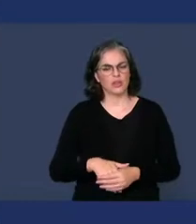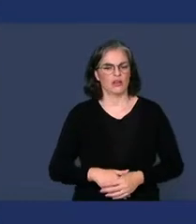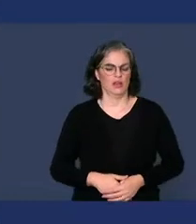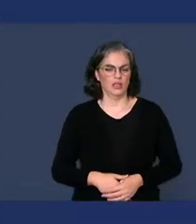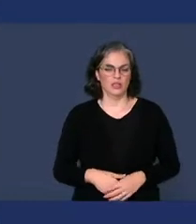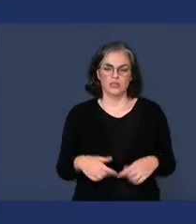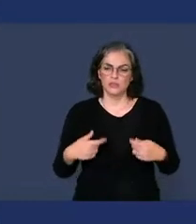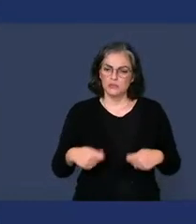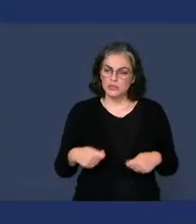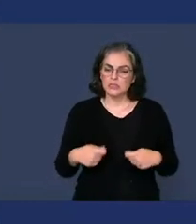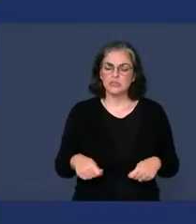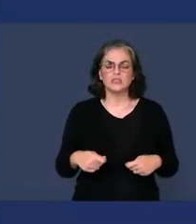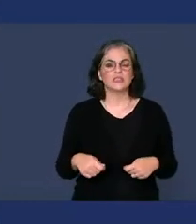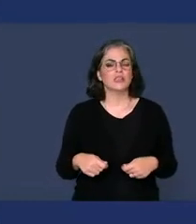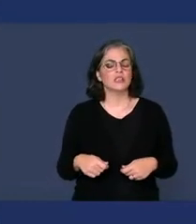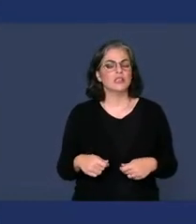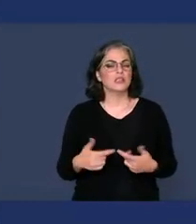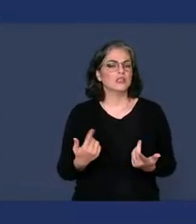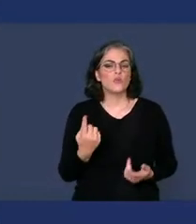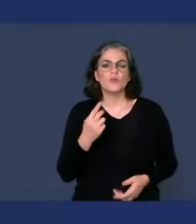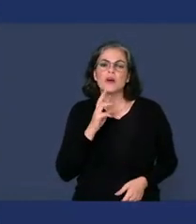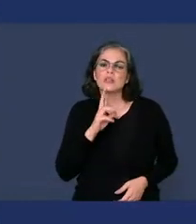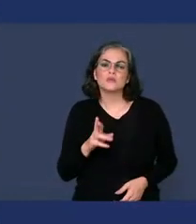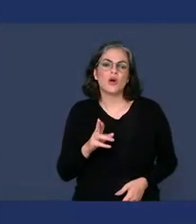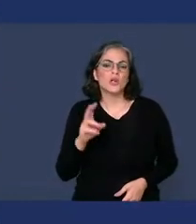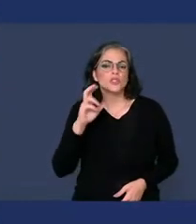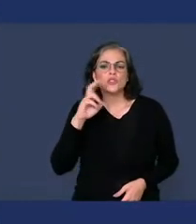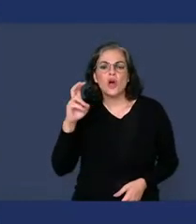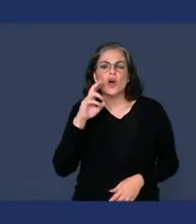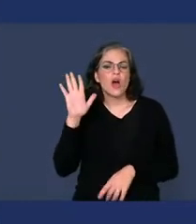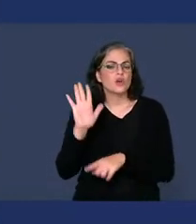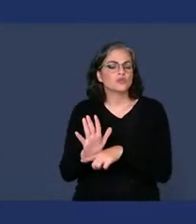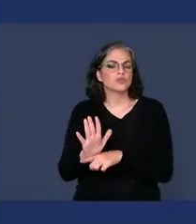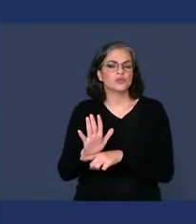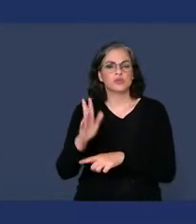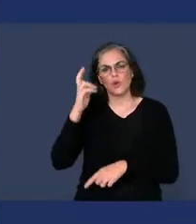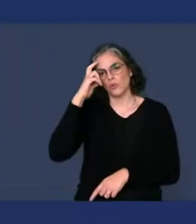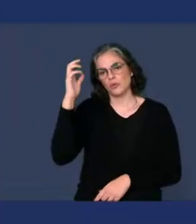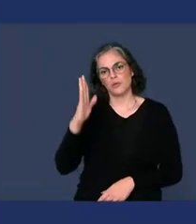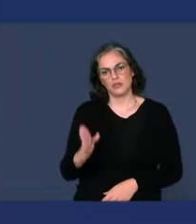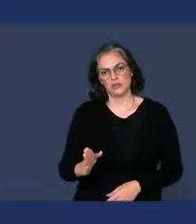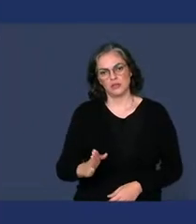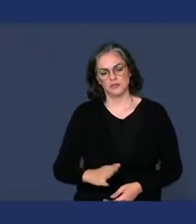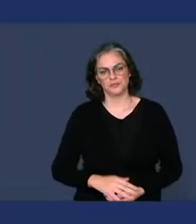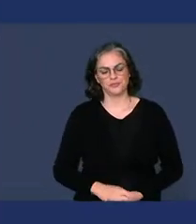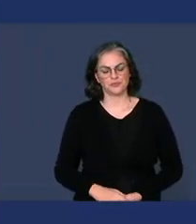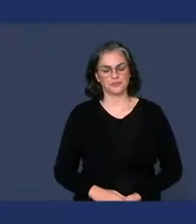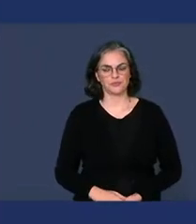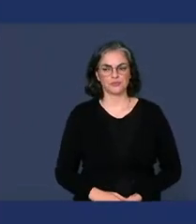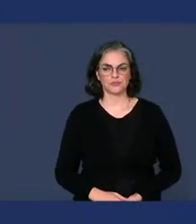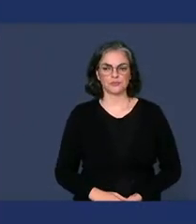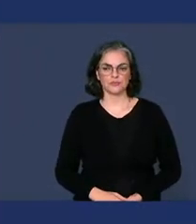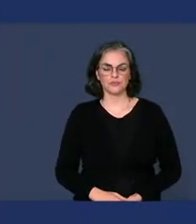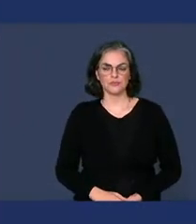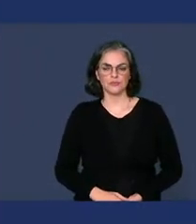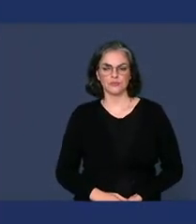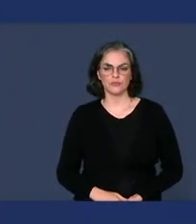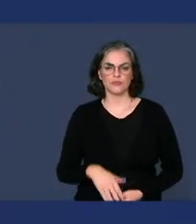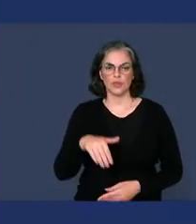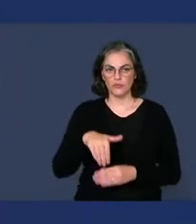VOTEMOS A MATÉRIA E ASSIM OFERECEMOS AO PAÍS ESSE SOCORRO... É CULTURA BRASILEIRA. POR ISSO NÓS ENCAMINHAMOS DO CONTRÁRIO É